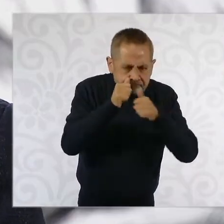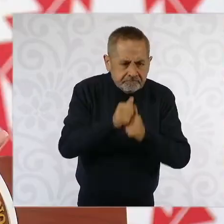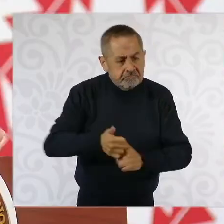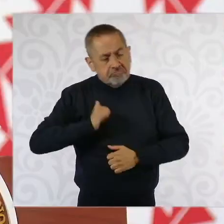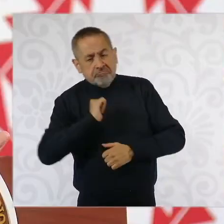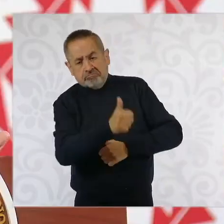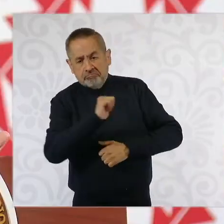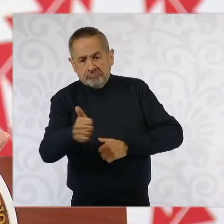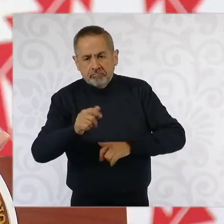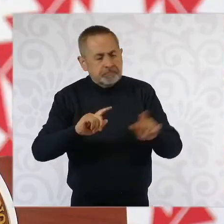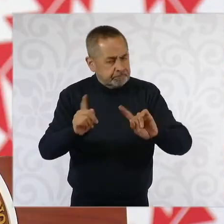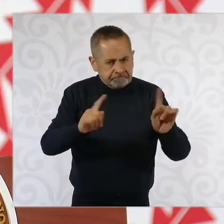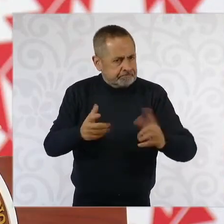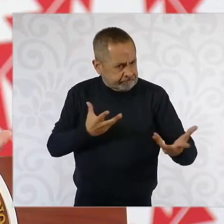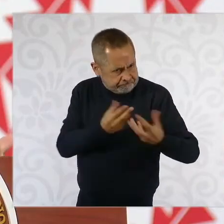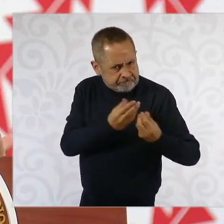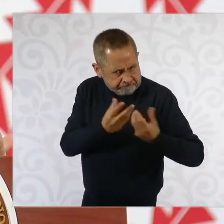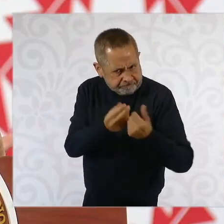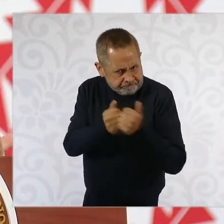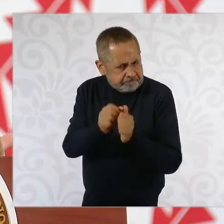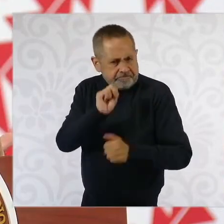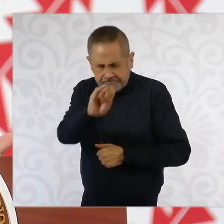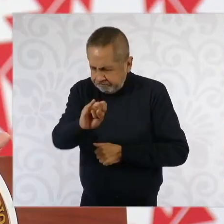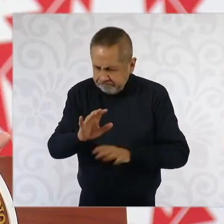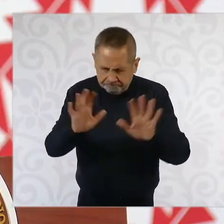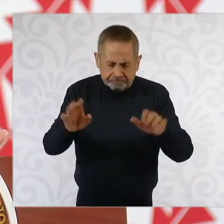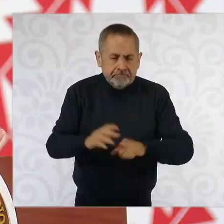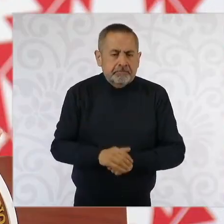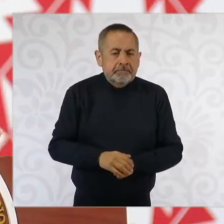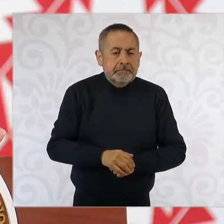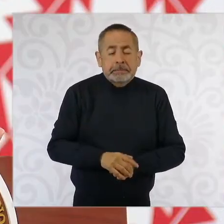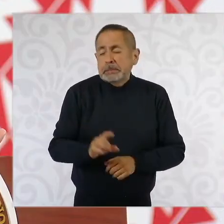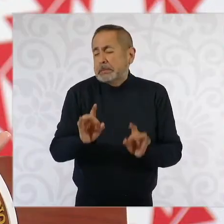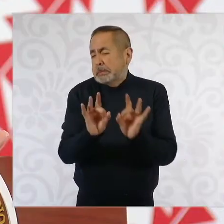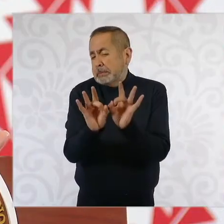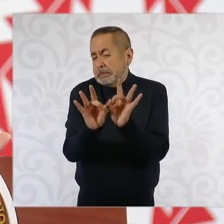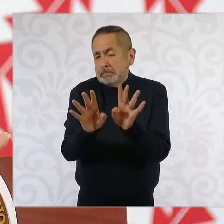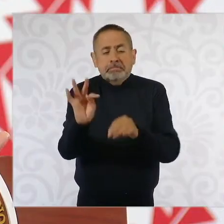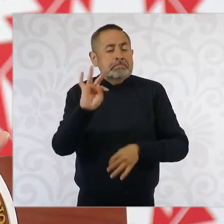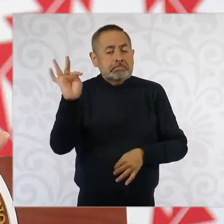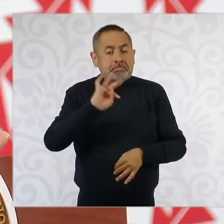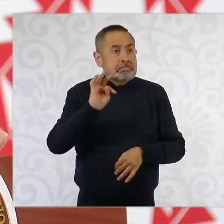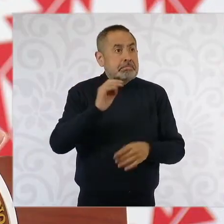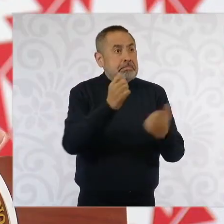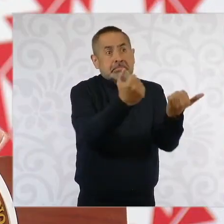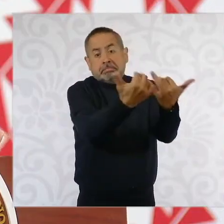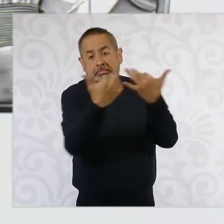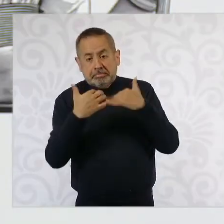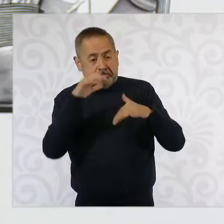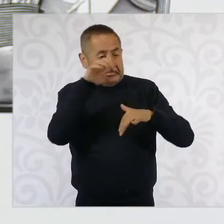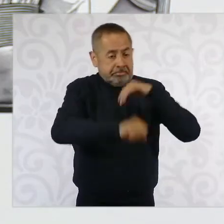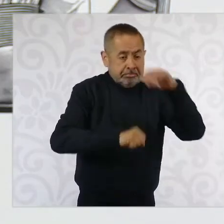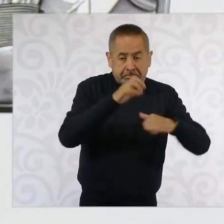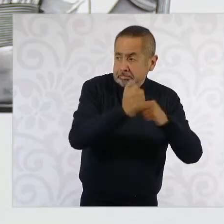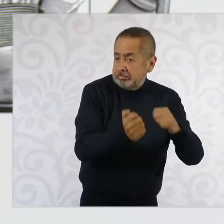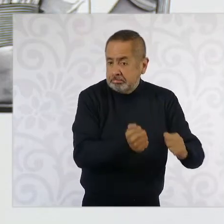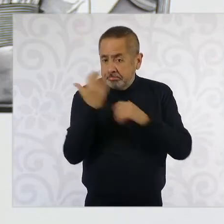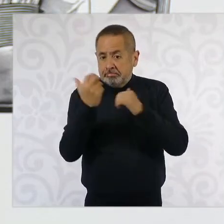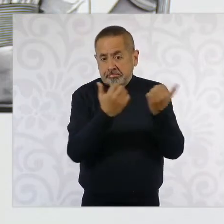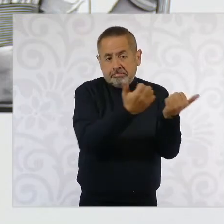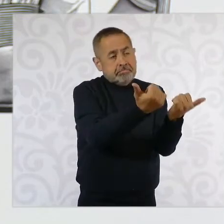o solos en ningún momento en caso de darse una deportación lo que nosotros estamos planteando